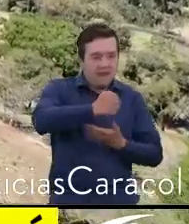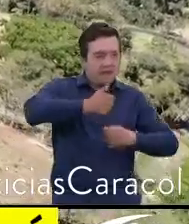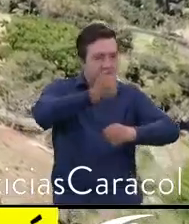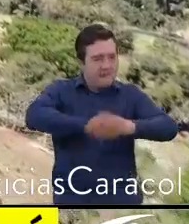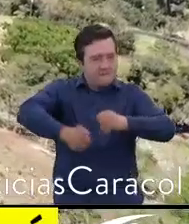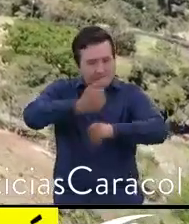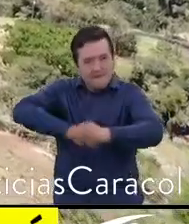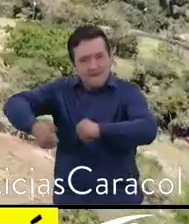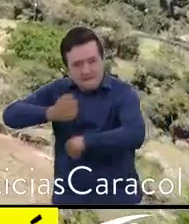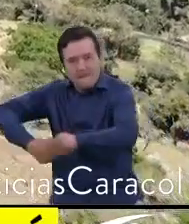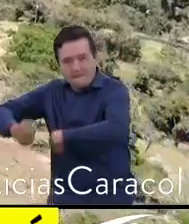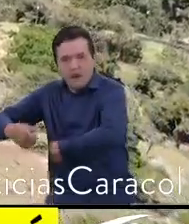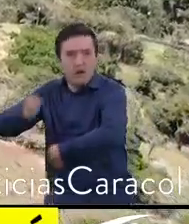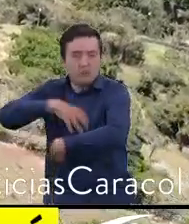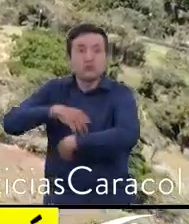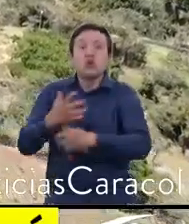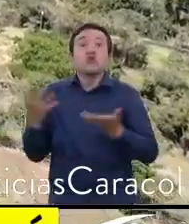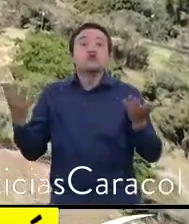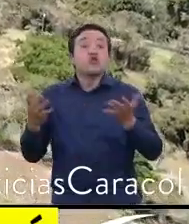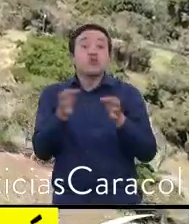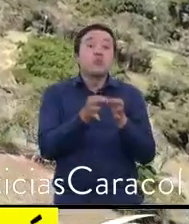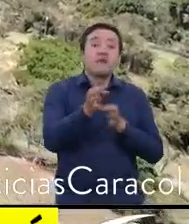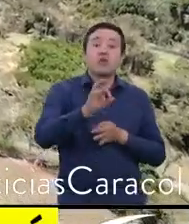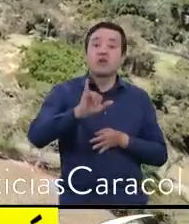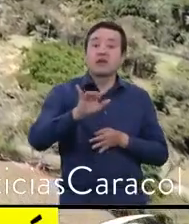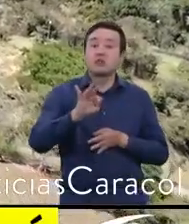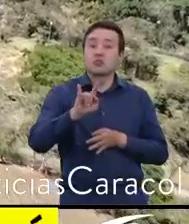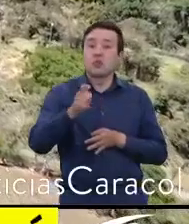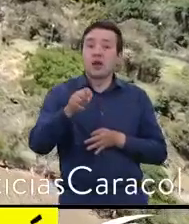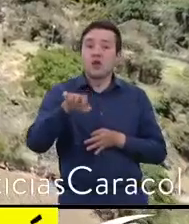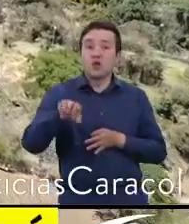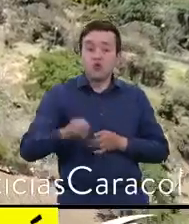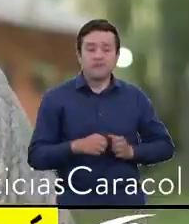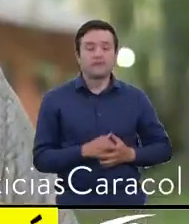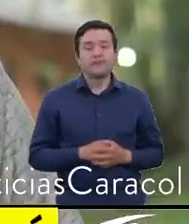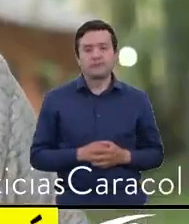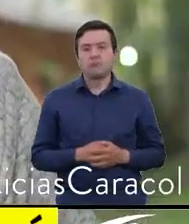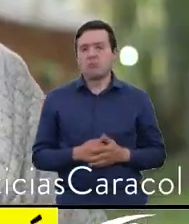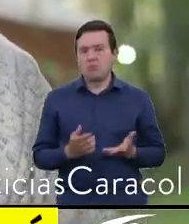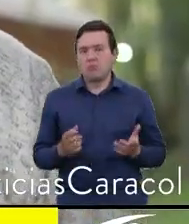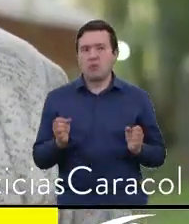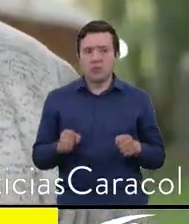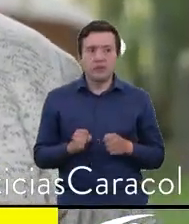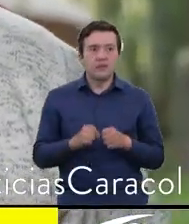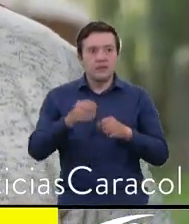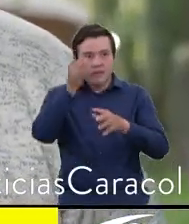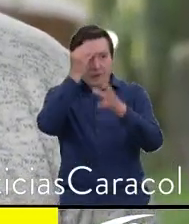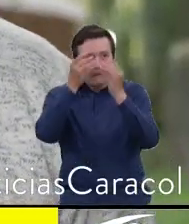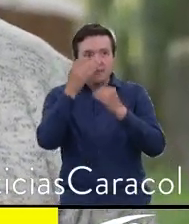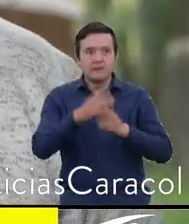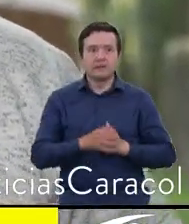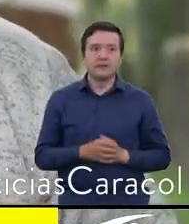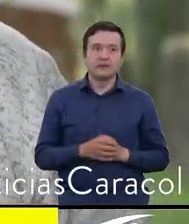comienza a mediados del año, donde pretenden participar con su proyecto productivo, d que ahora hacen parte en el municipio de Ituango.